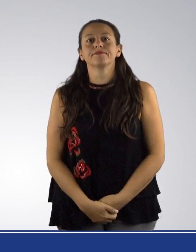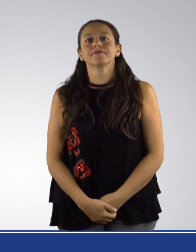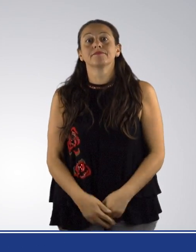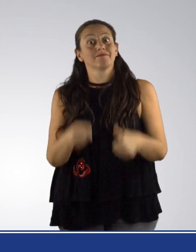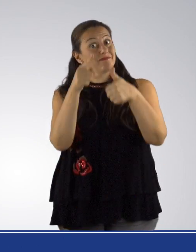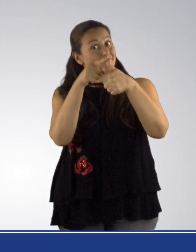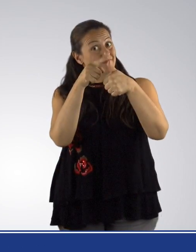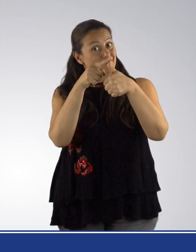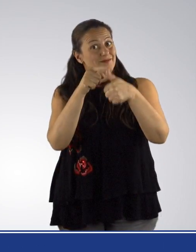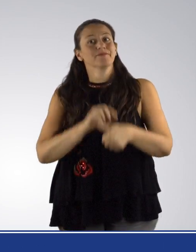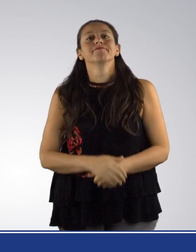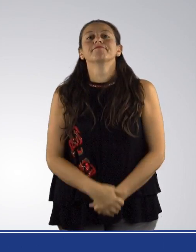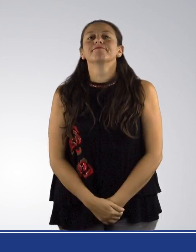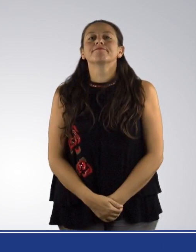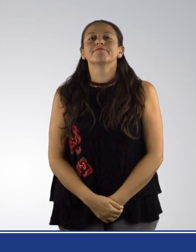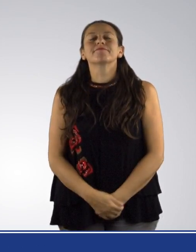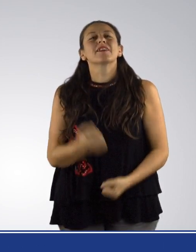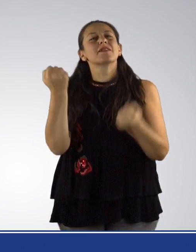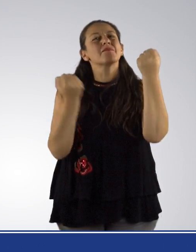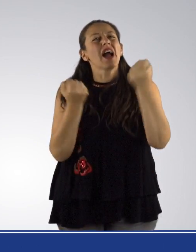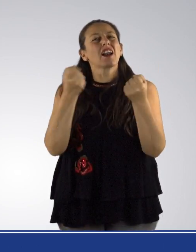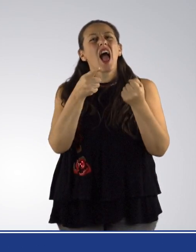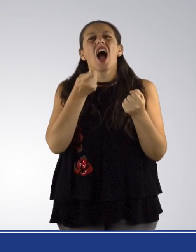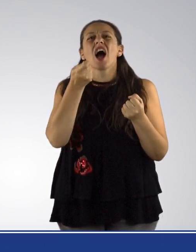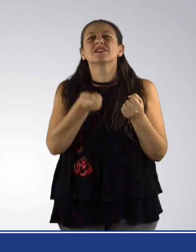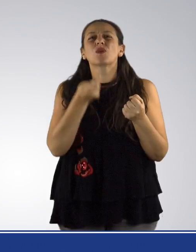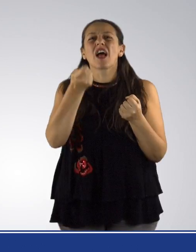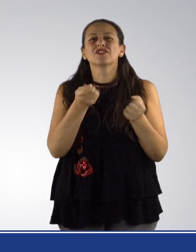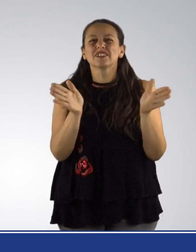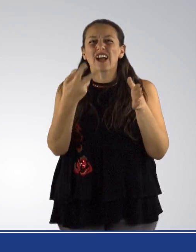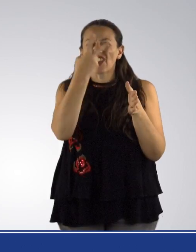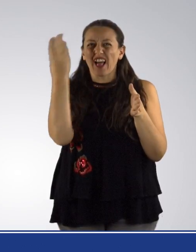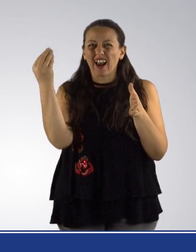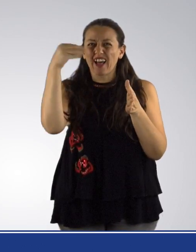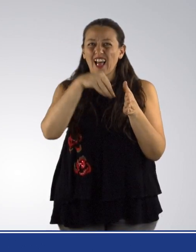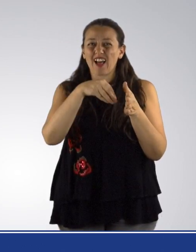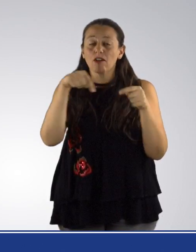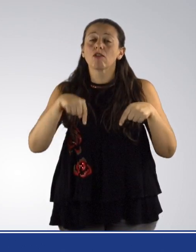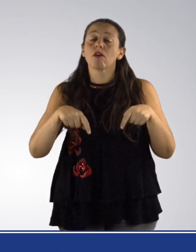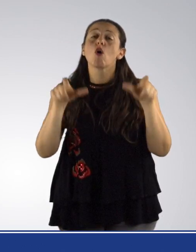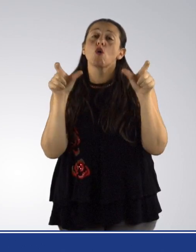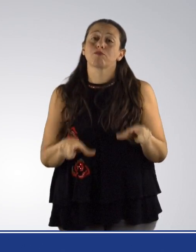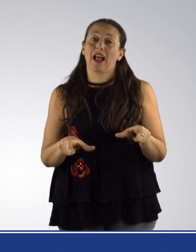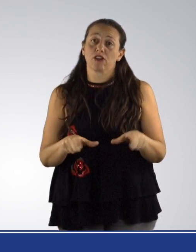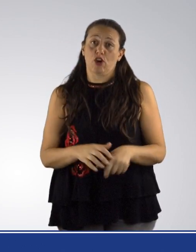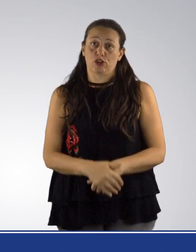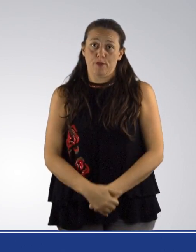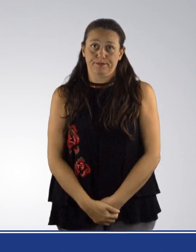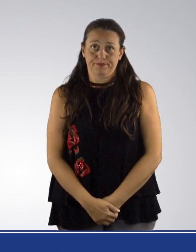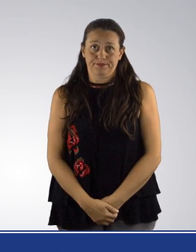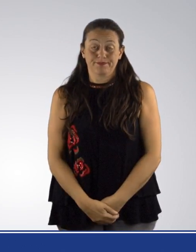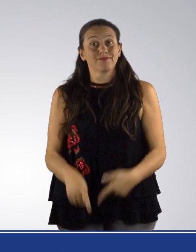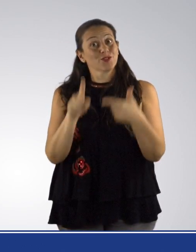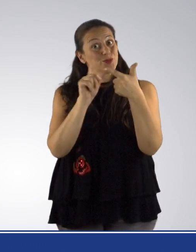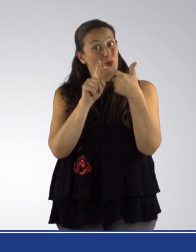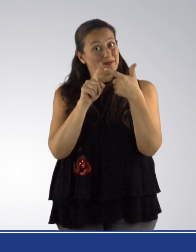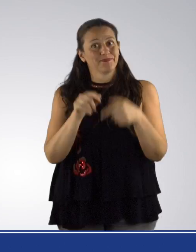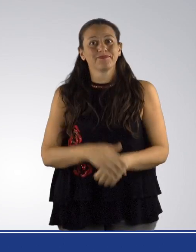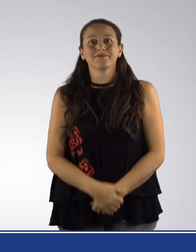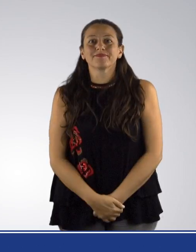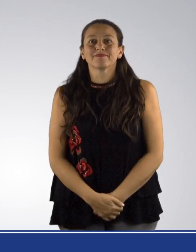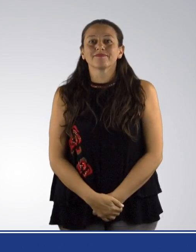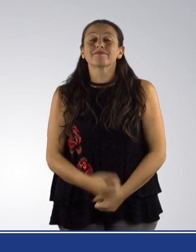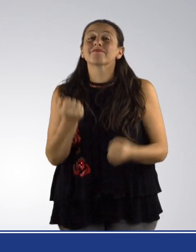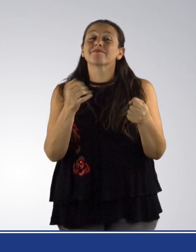la verifica della copertura assicurativa dei veicoli attraverso sistemi automatizzati di controllo